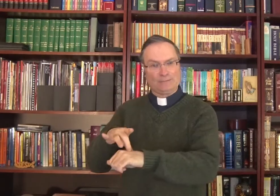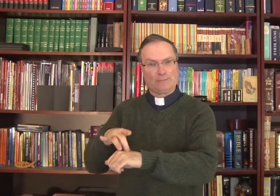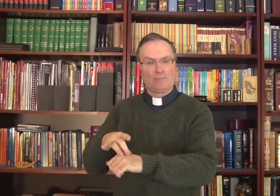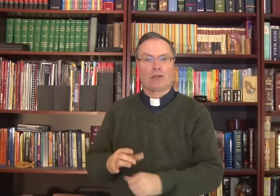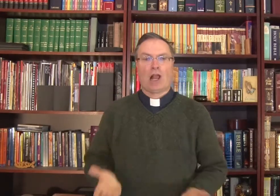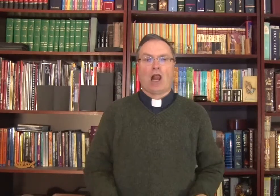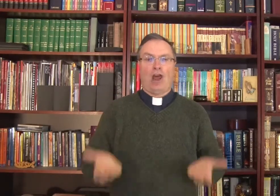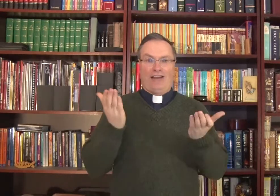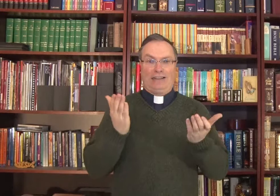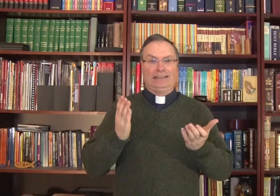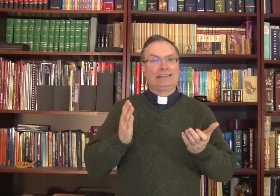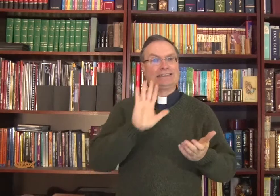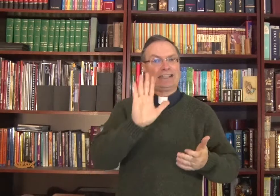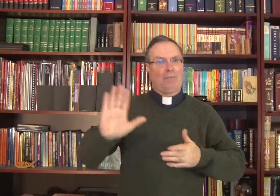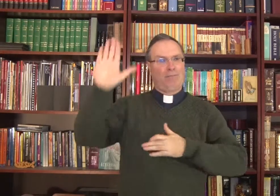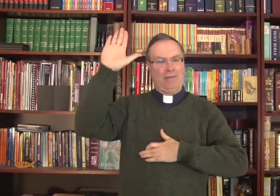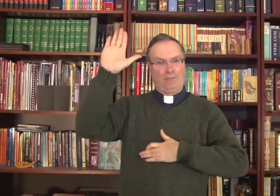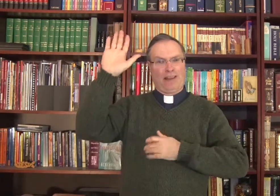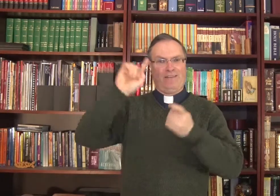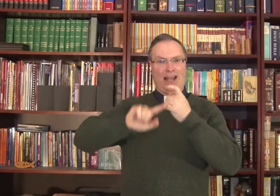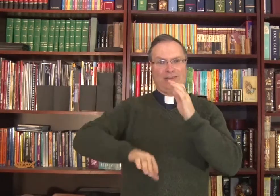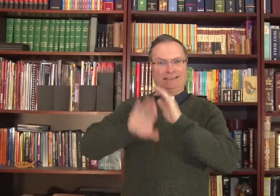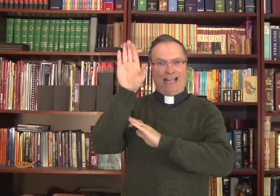leva sa main vers le ciel